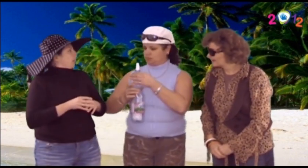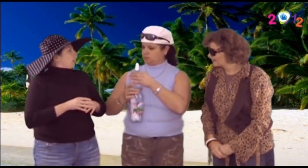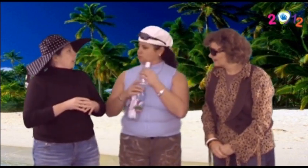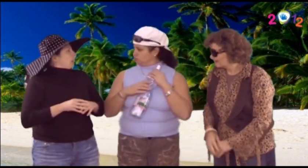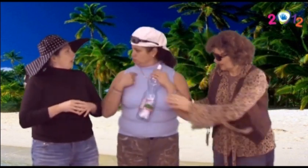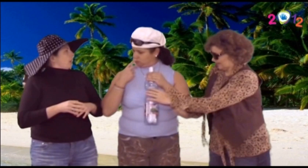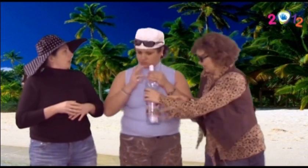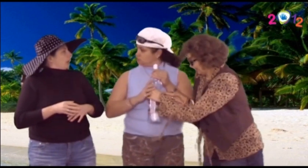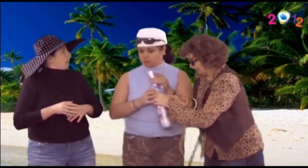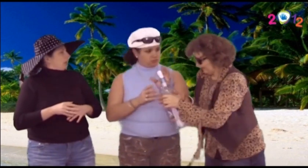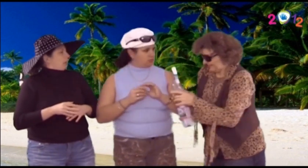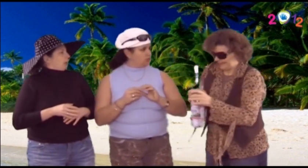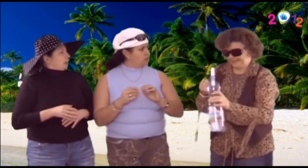Megnézem én!